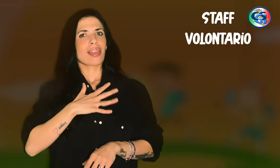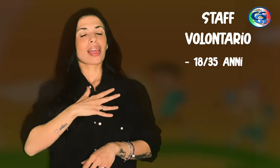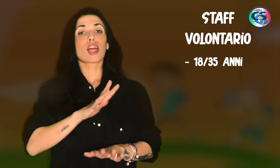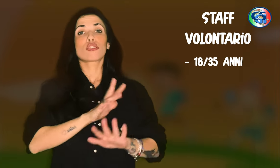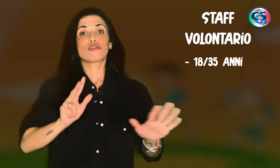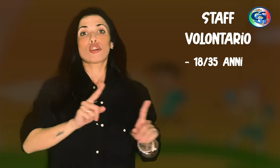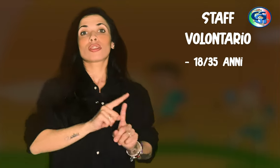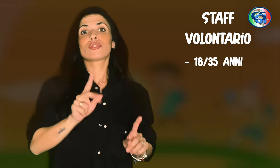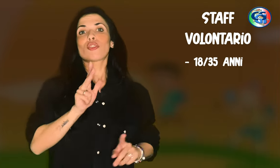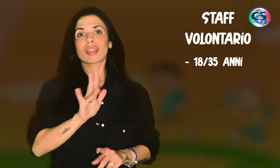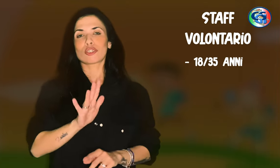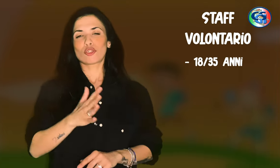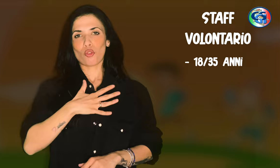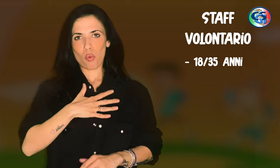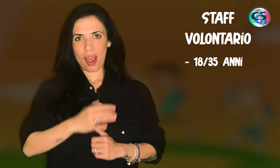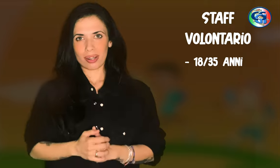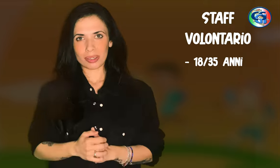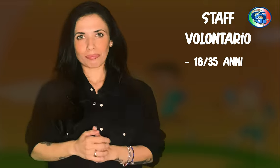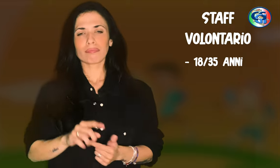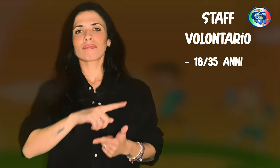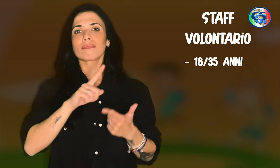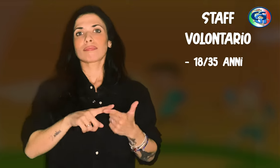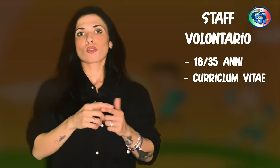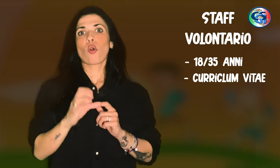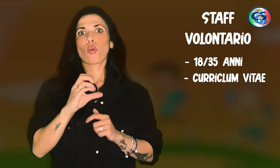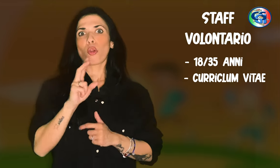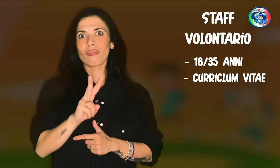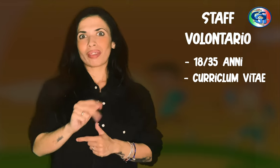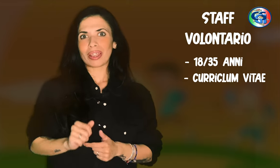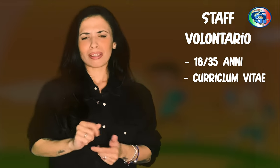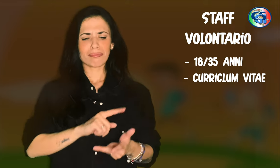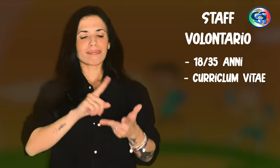età tra i 18 e 35 anni, inviare il proprio Curriculum Vitae,